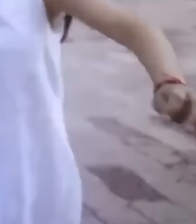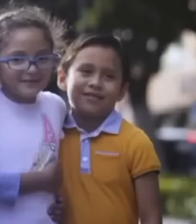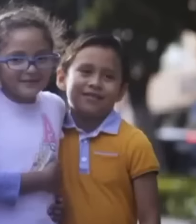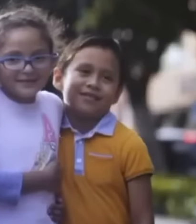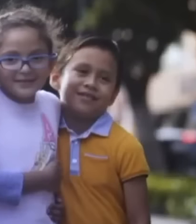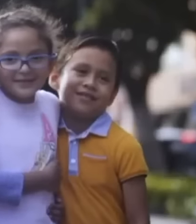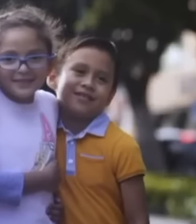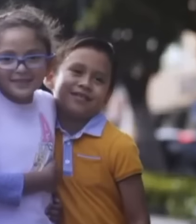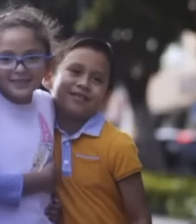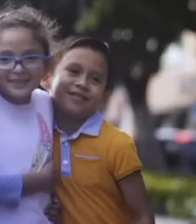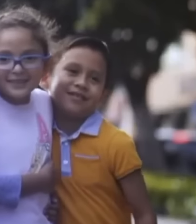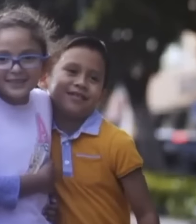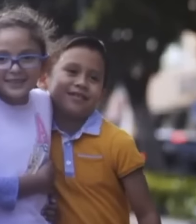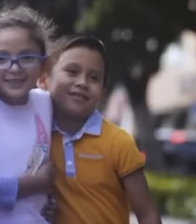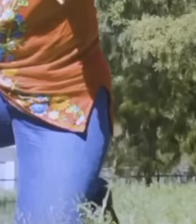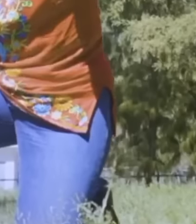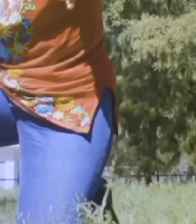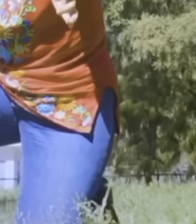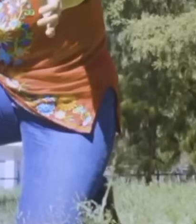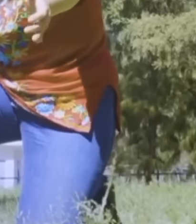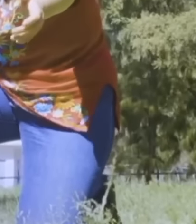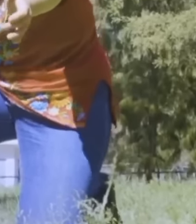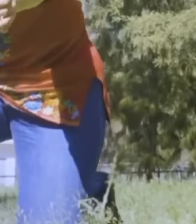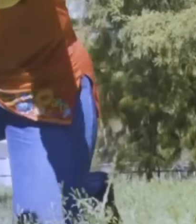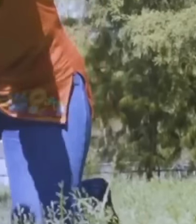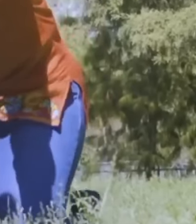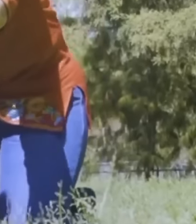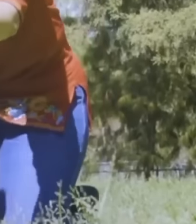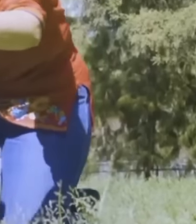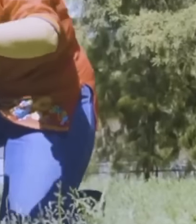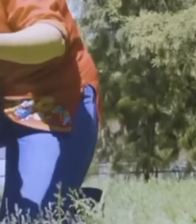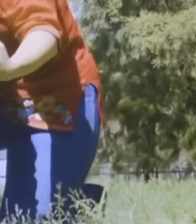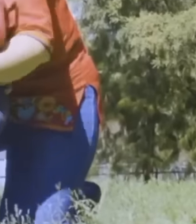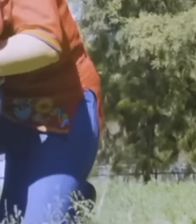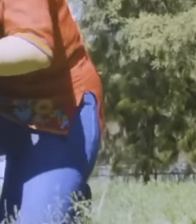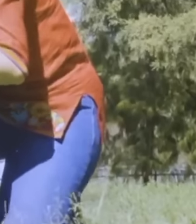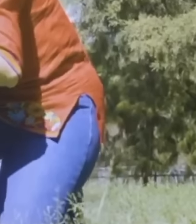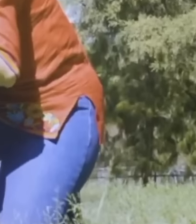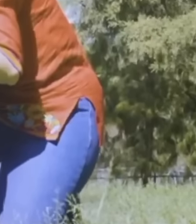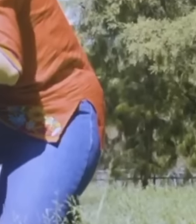el pasado mes de mayo. 39 homicidios menos que en septiembre de 2024.